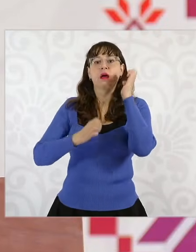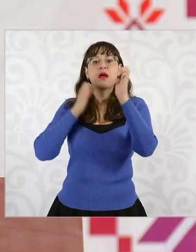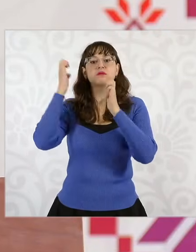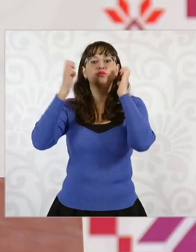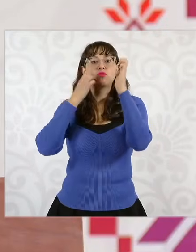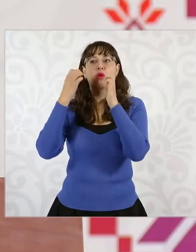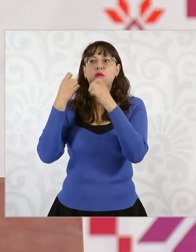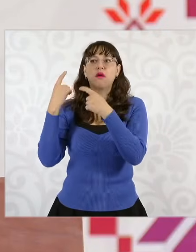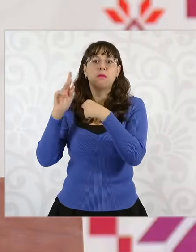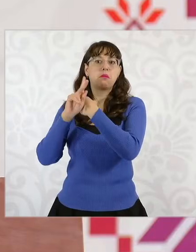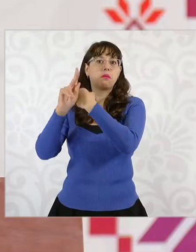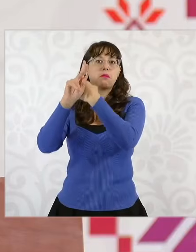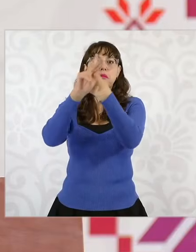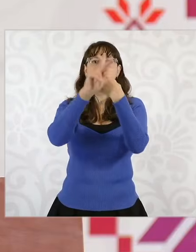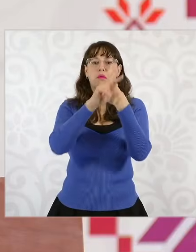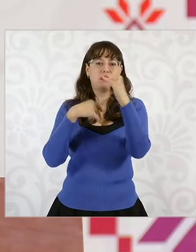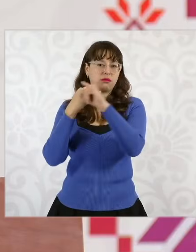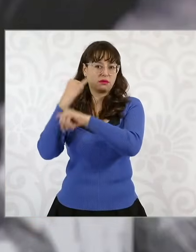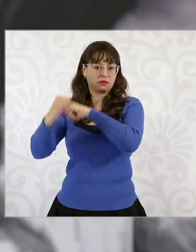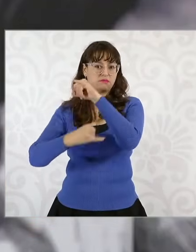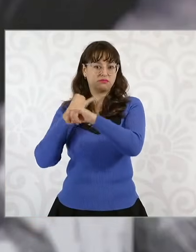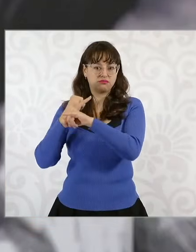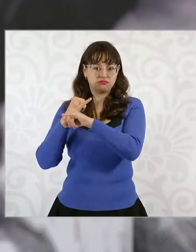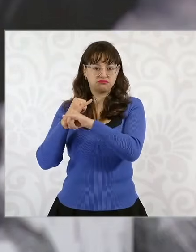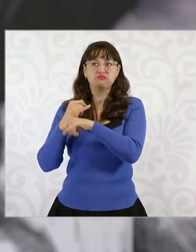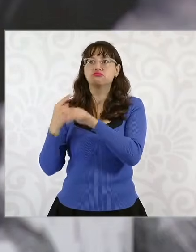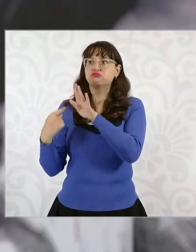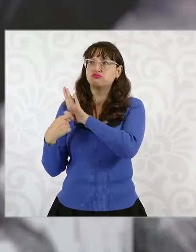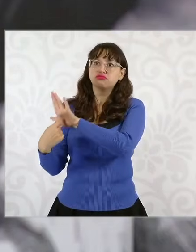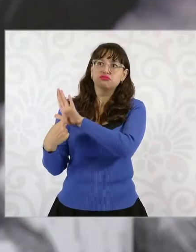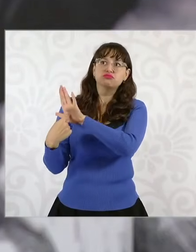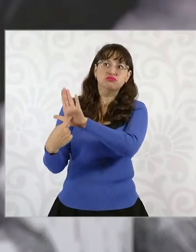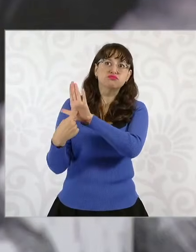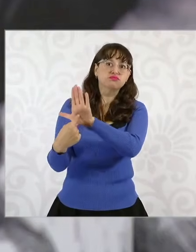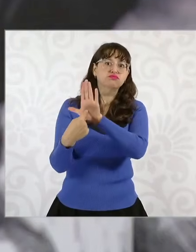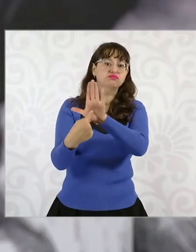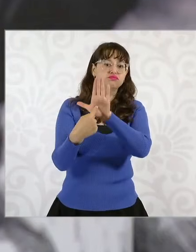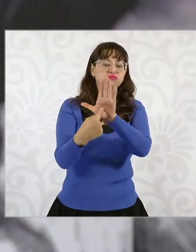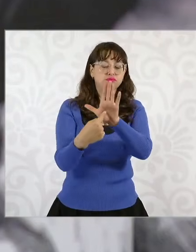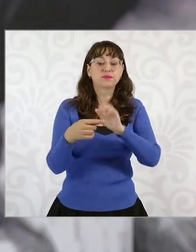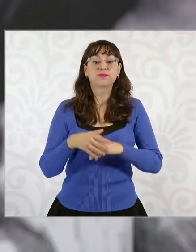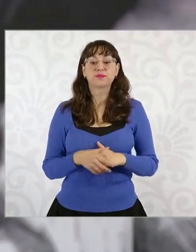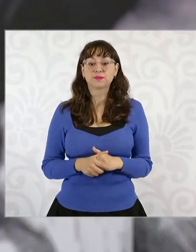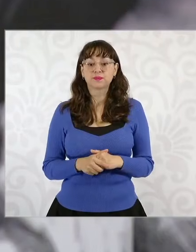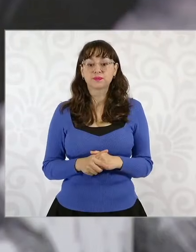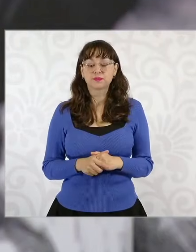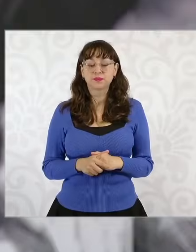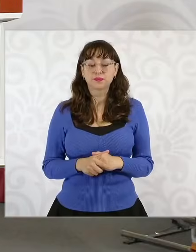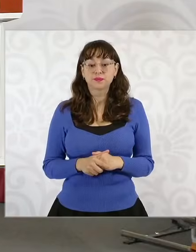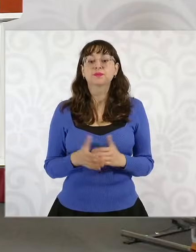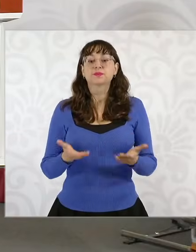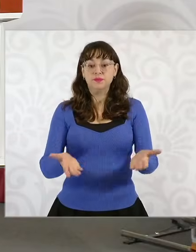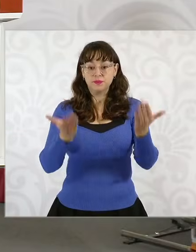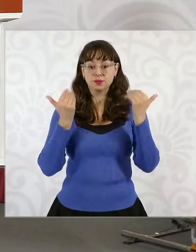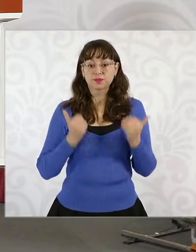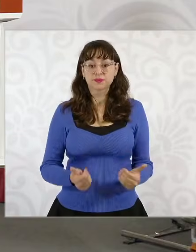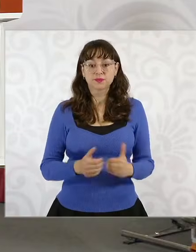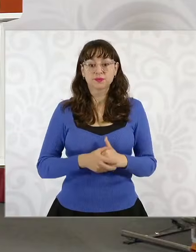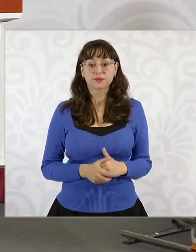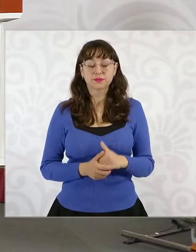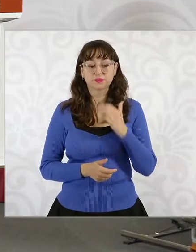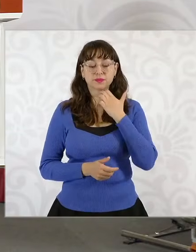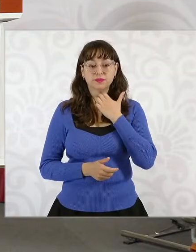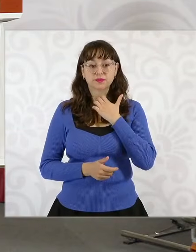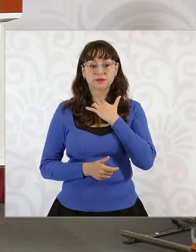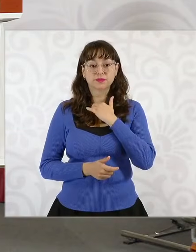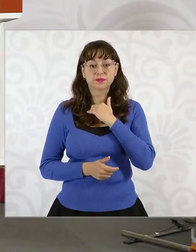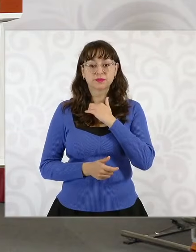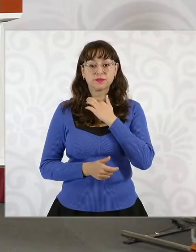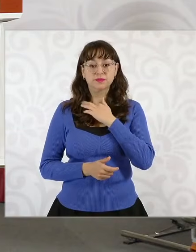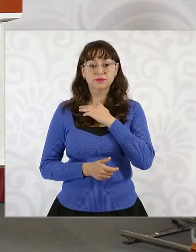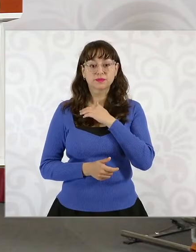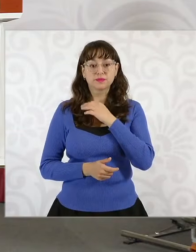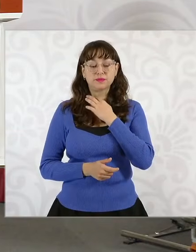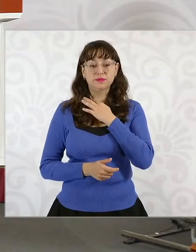que hemos tenido en diferentes países del mundo. punto. Entonces, este, la siguiente, por favor.